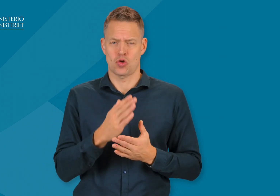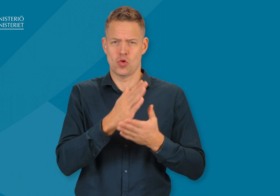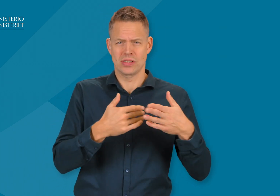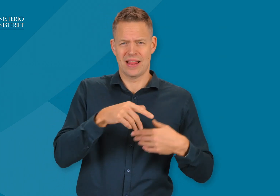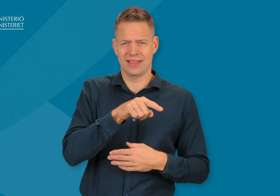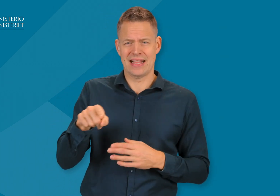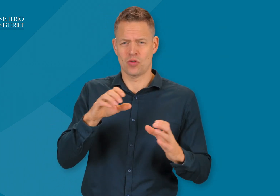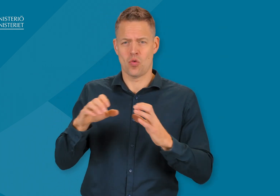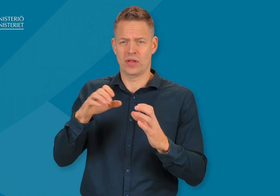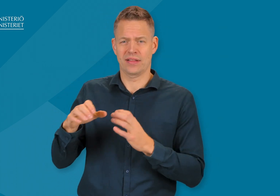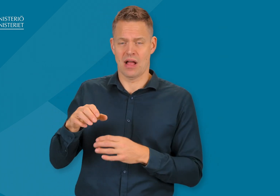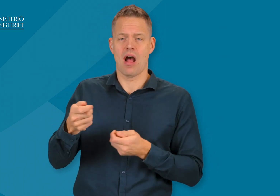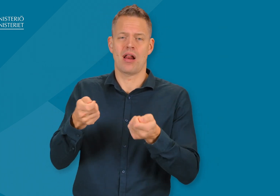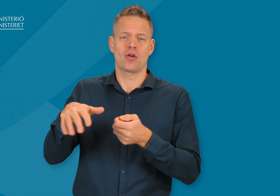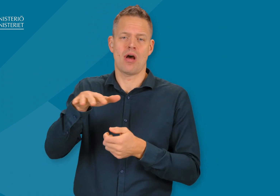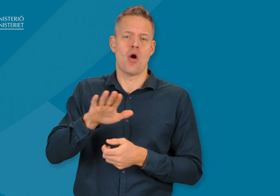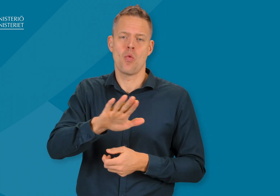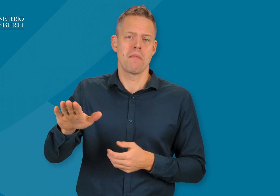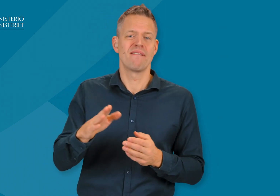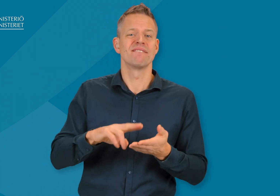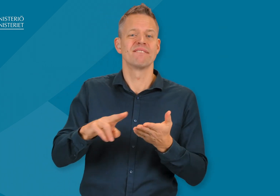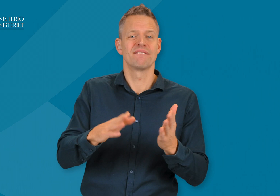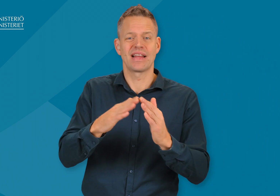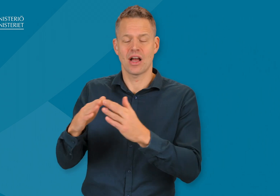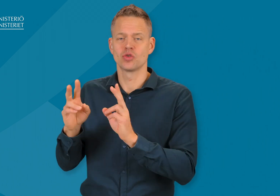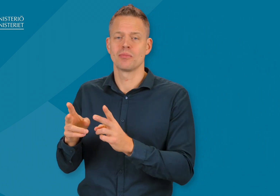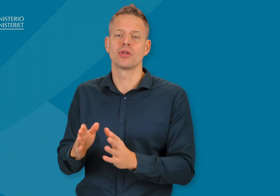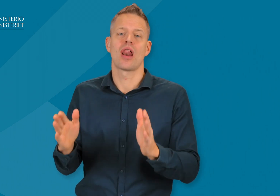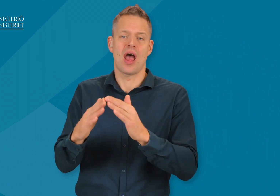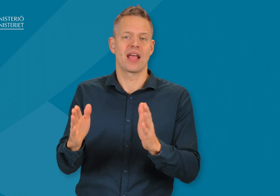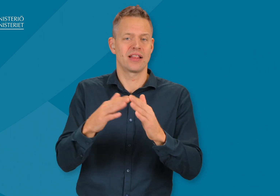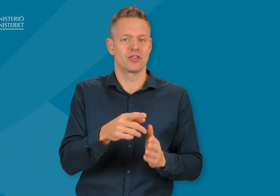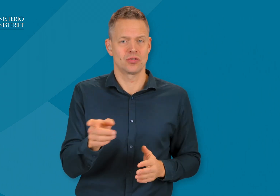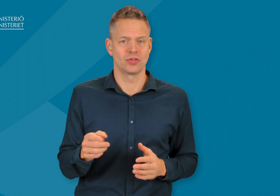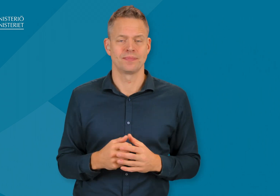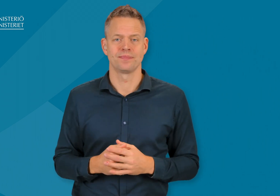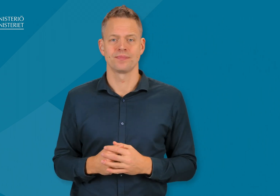Osaa tehtävistä hoitavat hallinnonalan virastot ja laitokset.